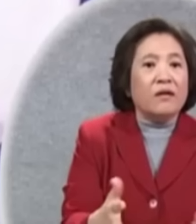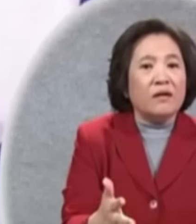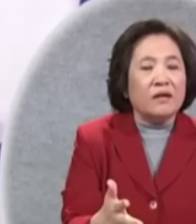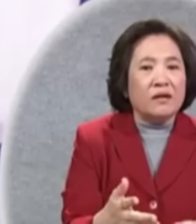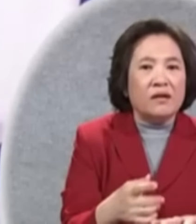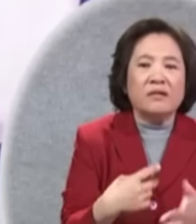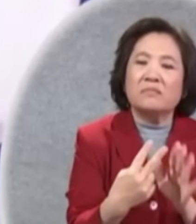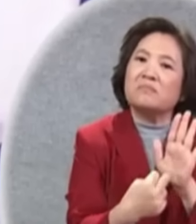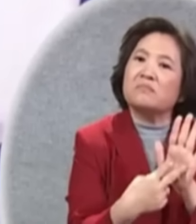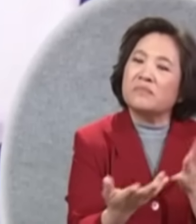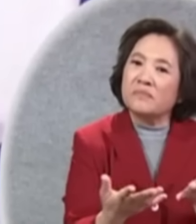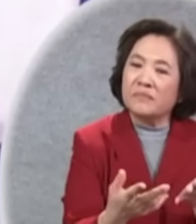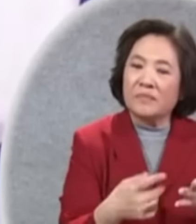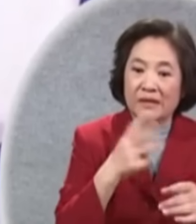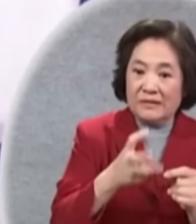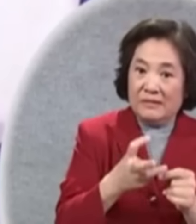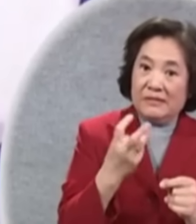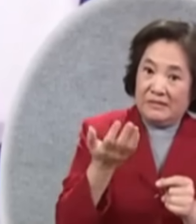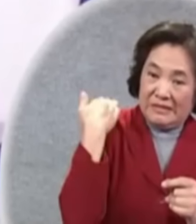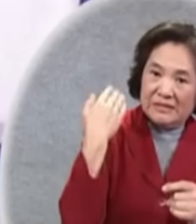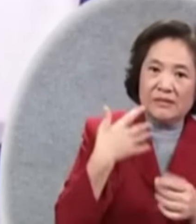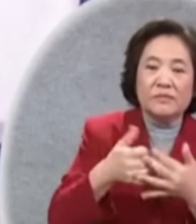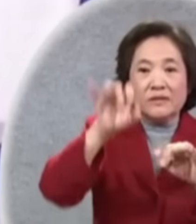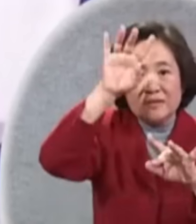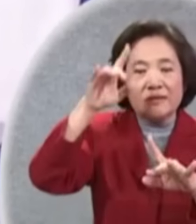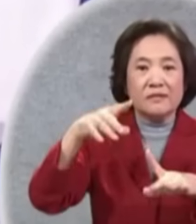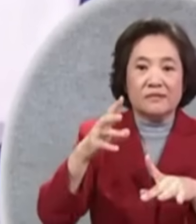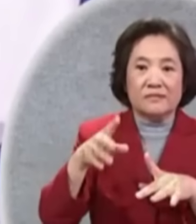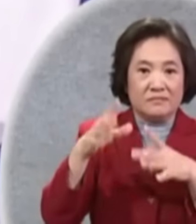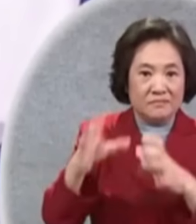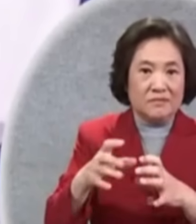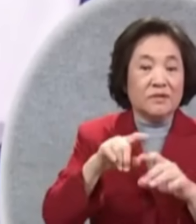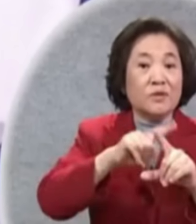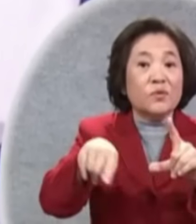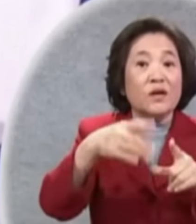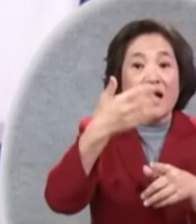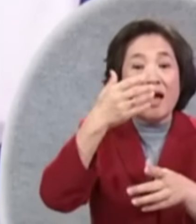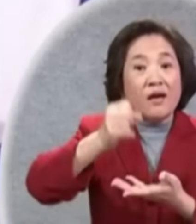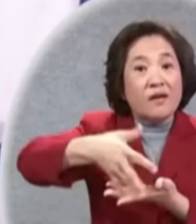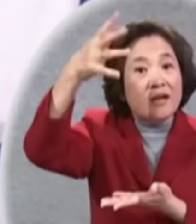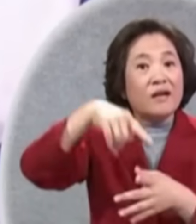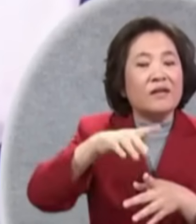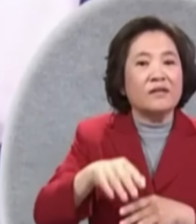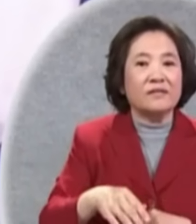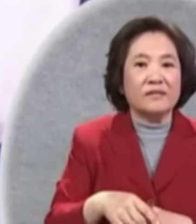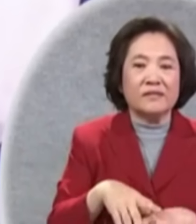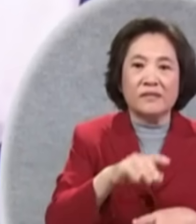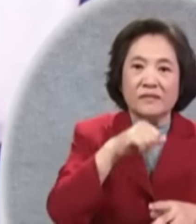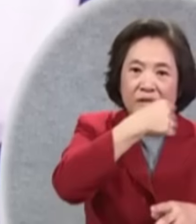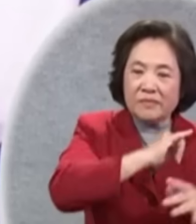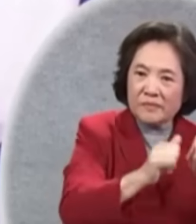30年前 民進黨在圓山飯店成立 臺灣人民 覺得虧欠他們